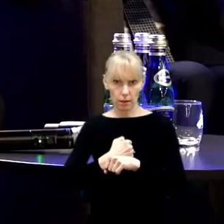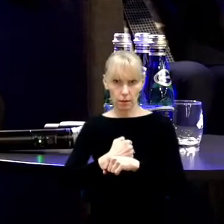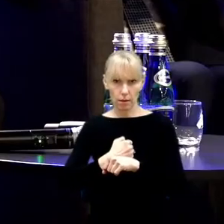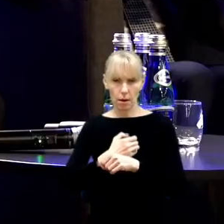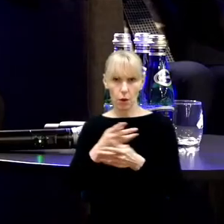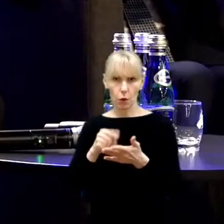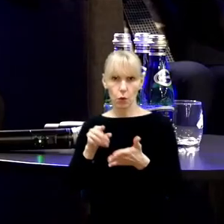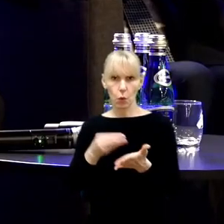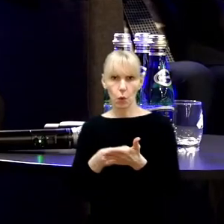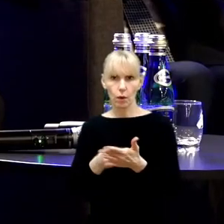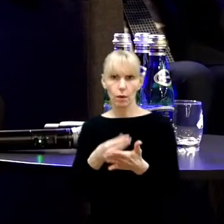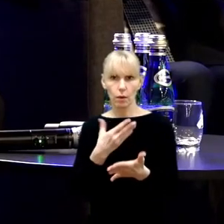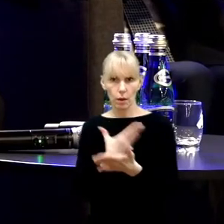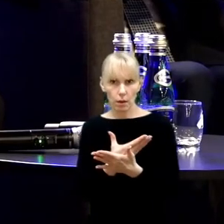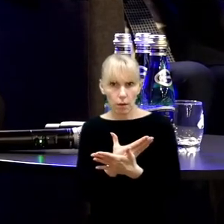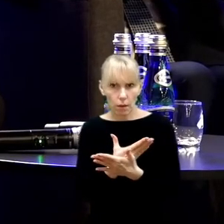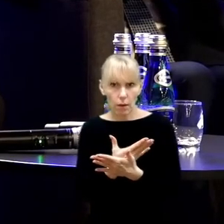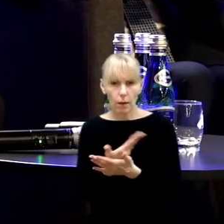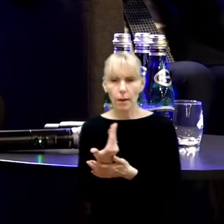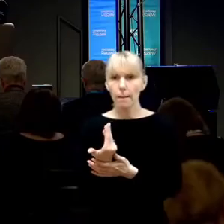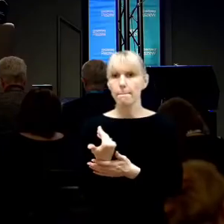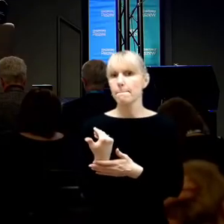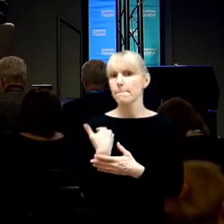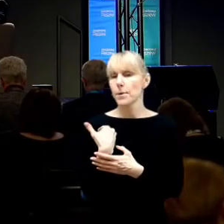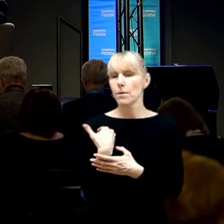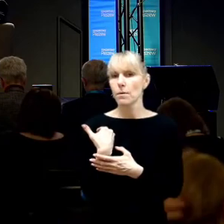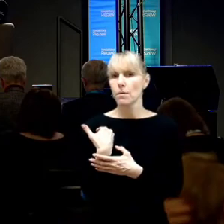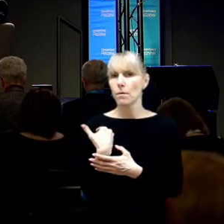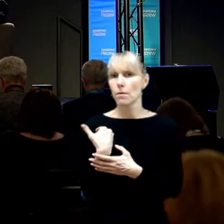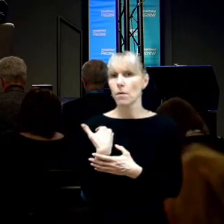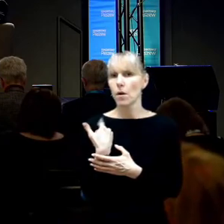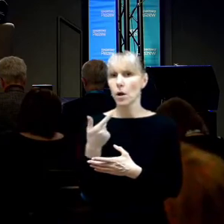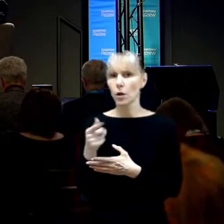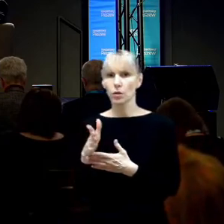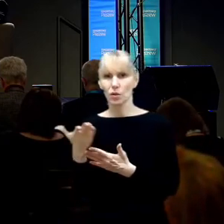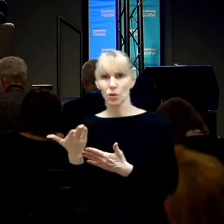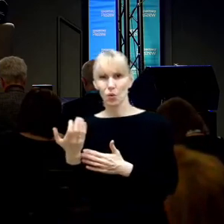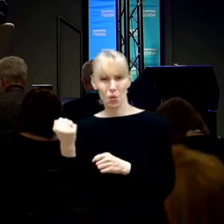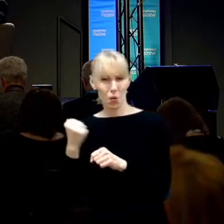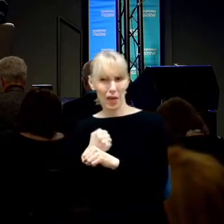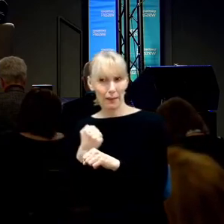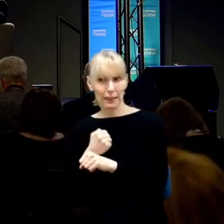gdzie ta kamienica była w dosyć nie najlepszym stanie, no ale miała wartość.